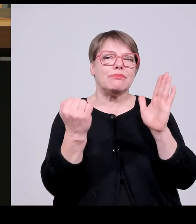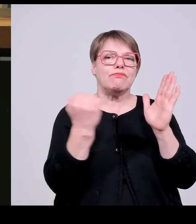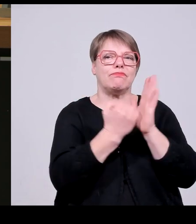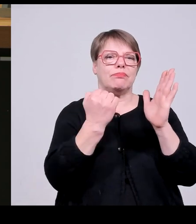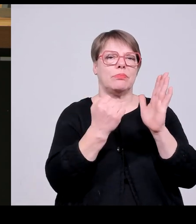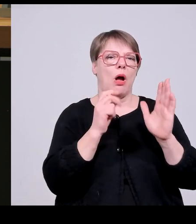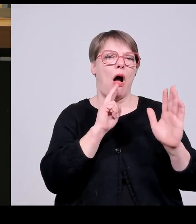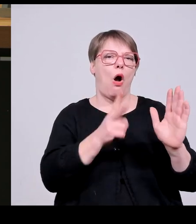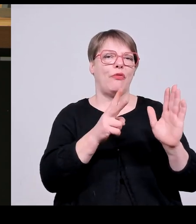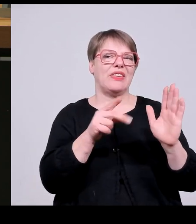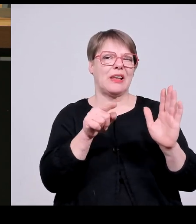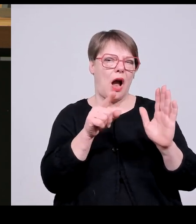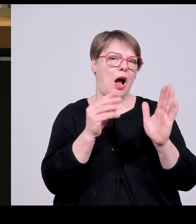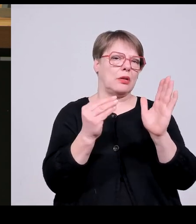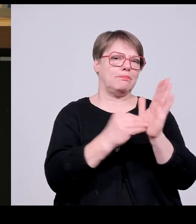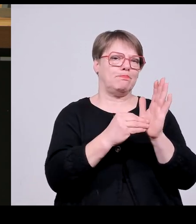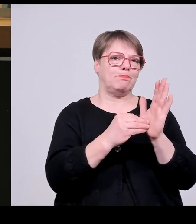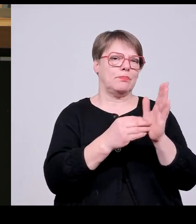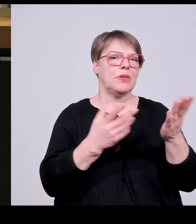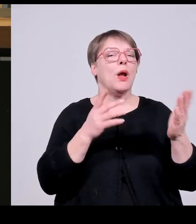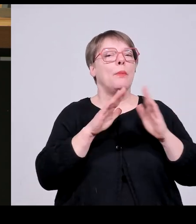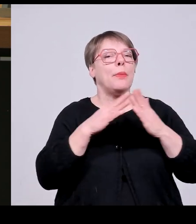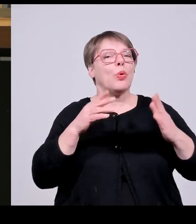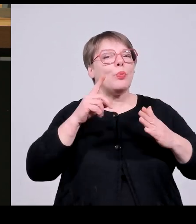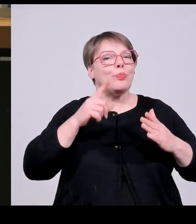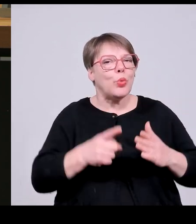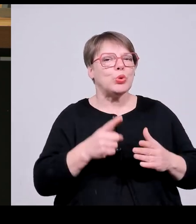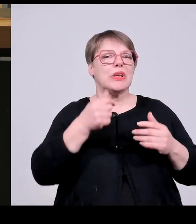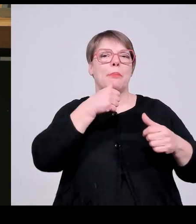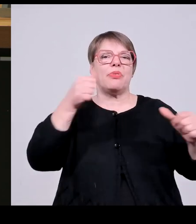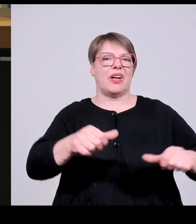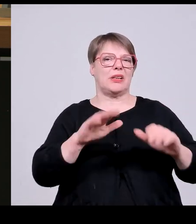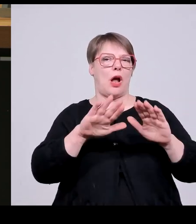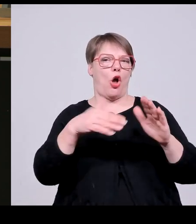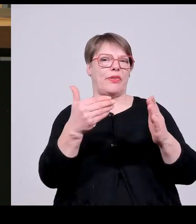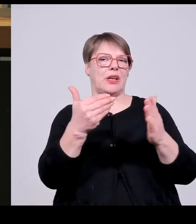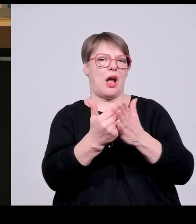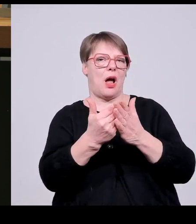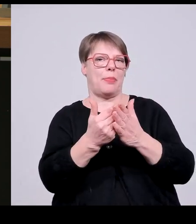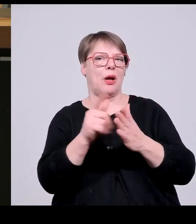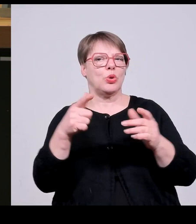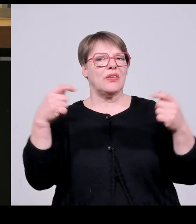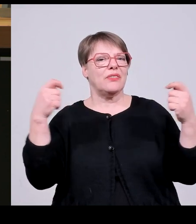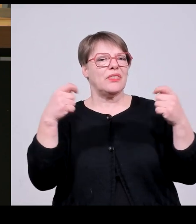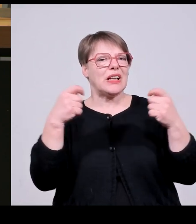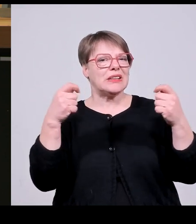Bibliotheken fit für die Zukunft sind und ihre öffentlichen Aufgaben besser wahrnehmen könn.